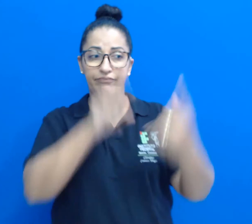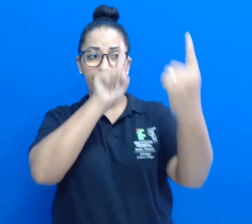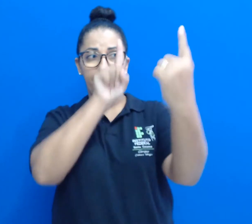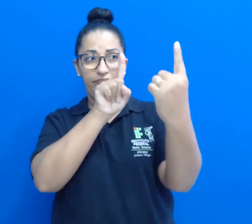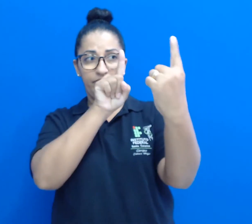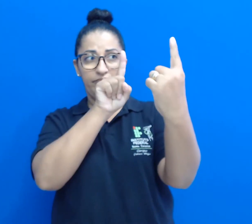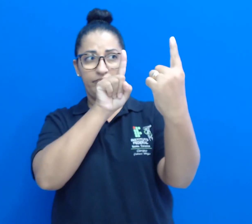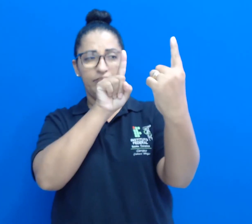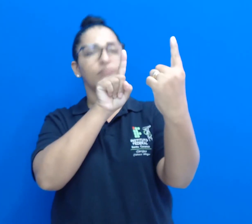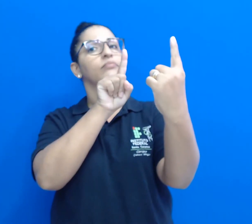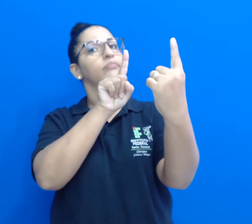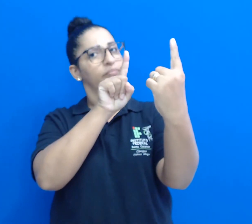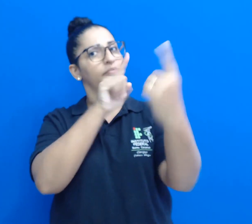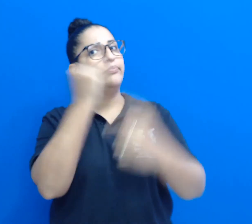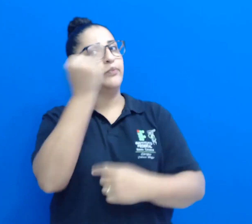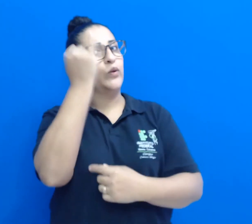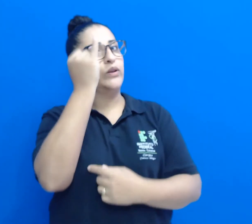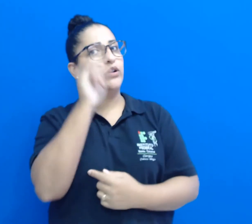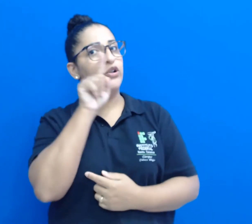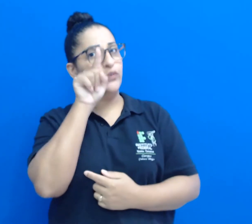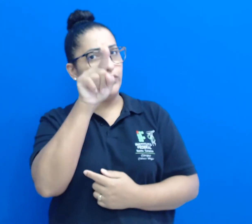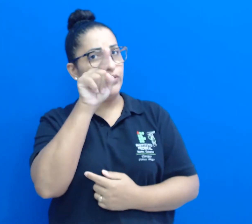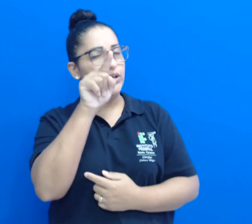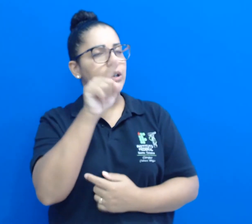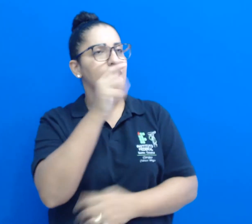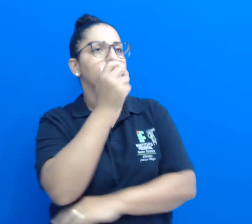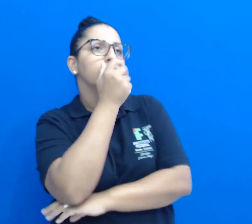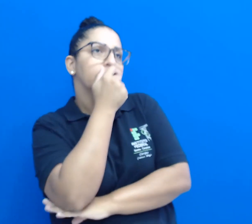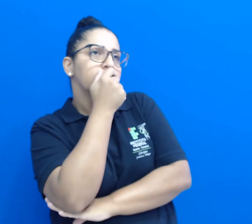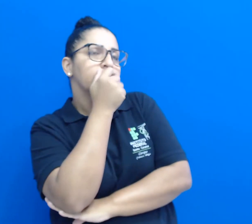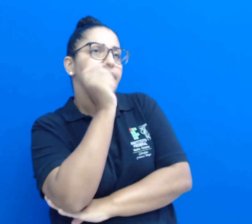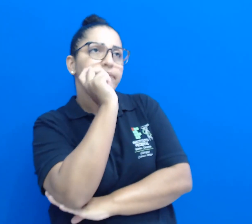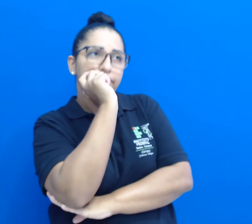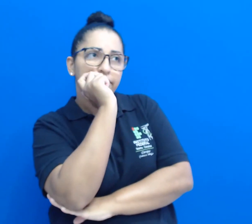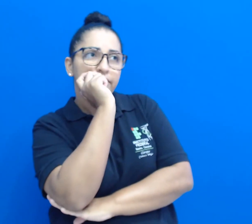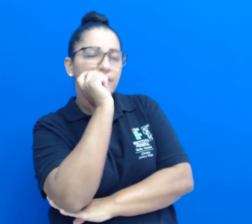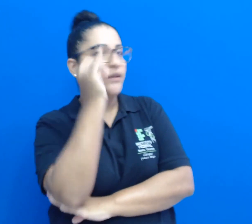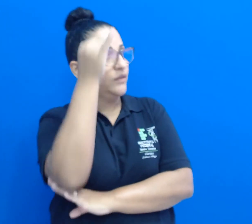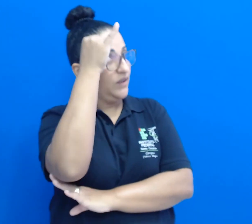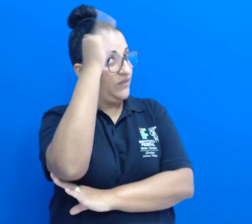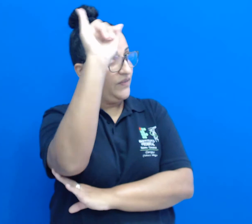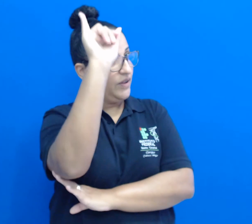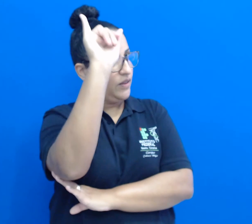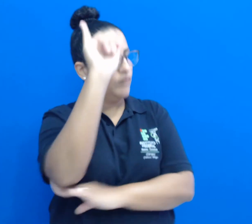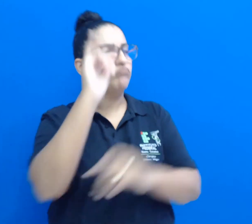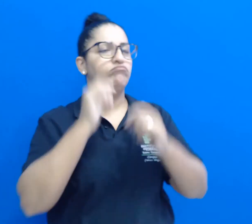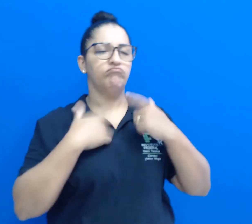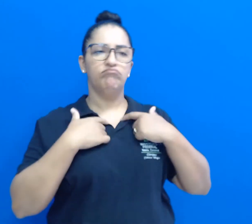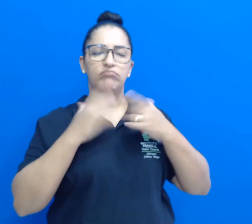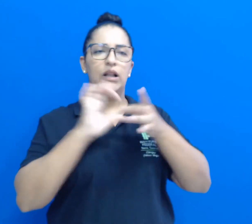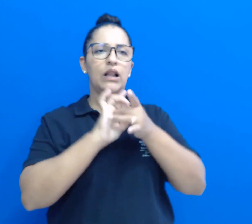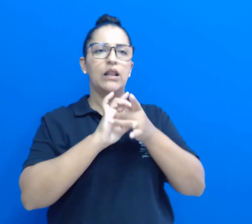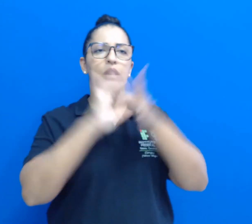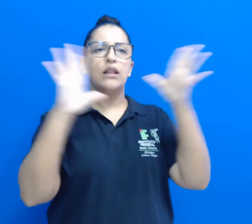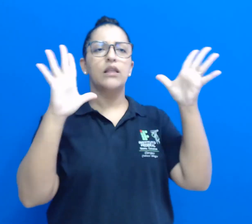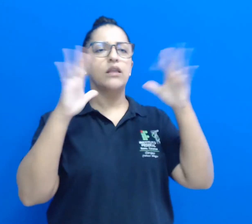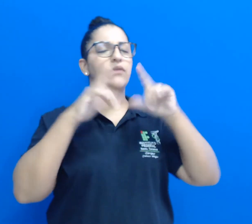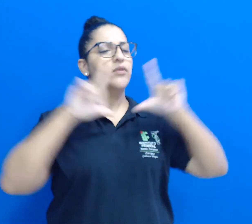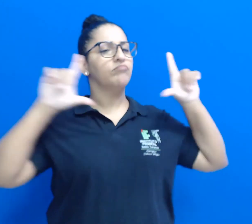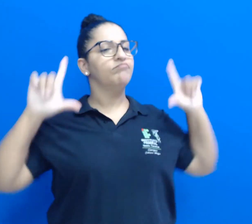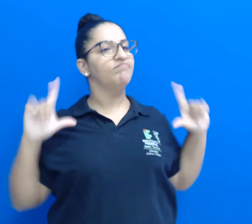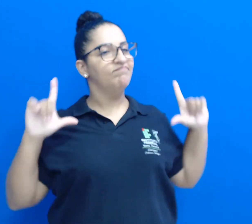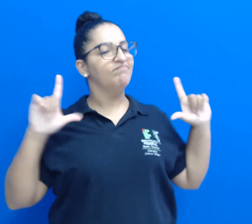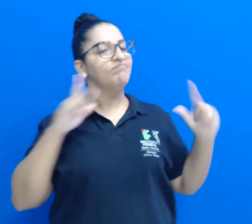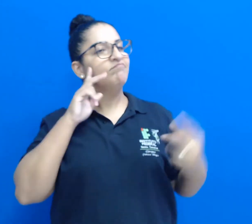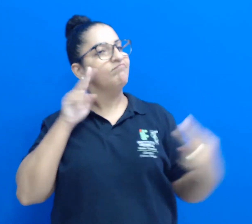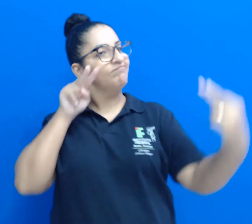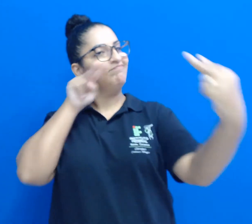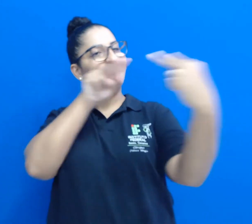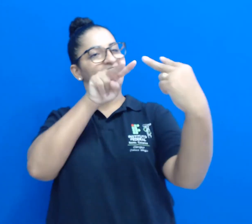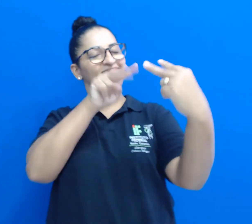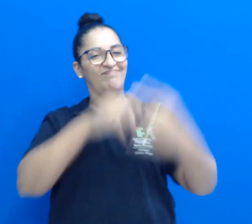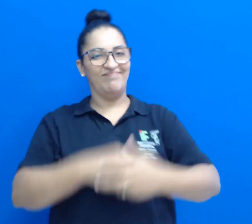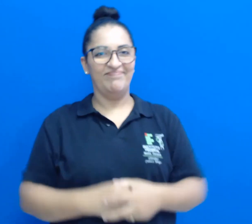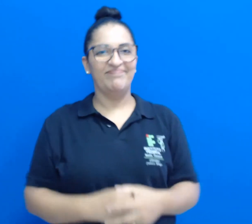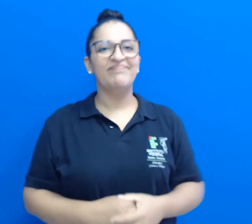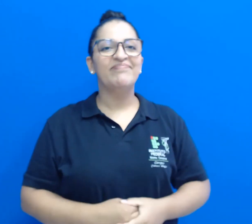Ao estarem de frente para o outro é importante não ficar com a mão cobrindo a boca para que sua fisionomia esteja livre para o contato visual.